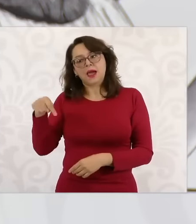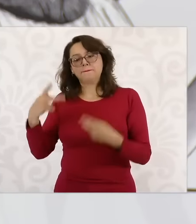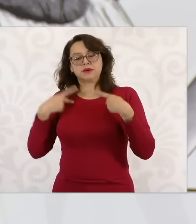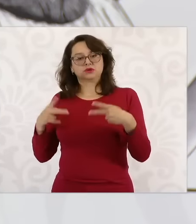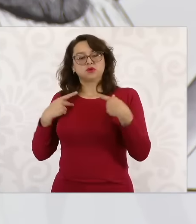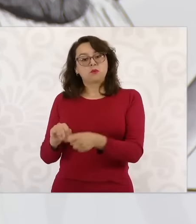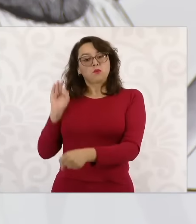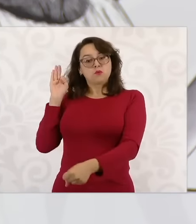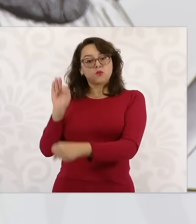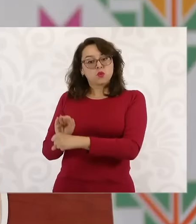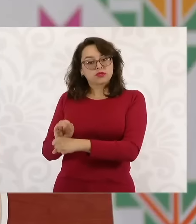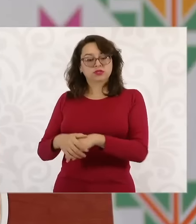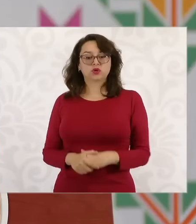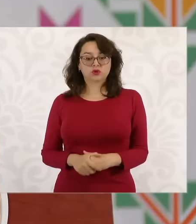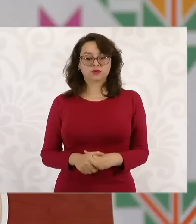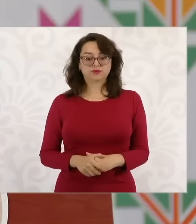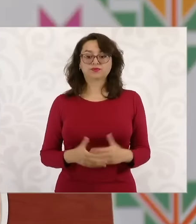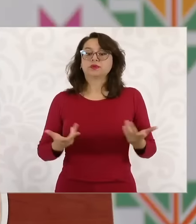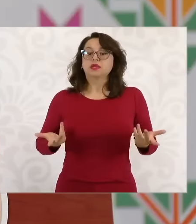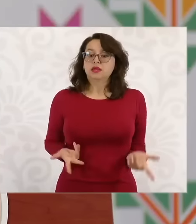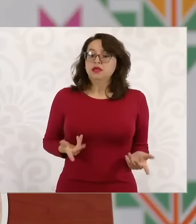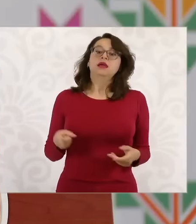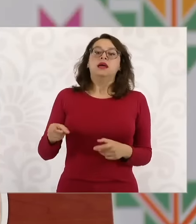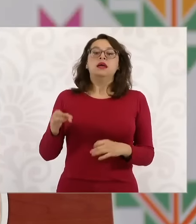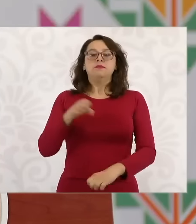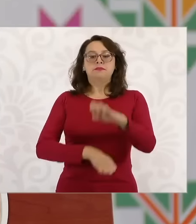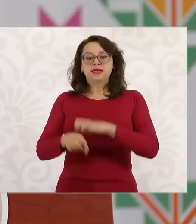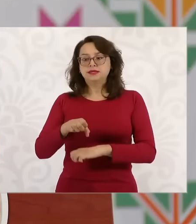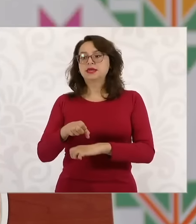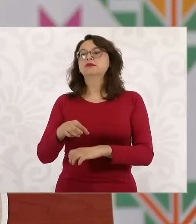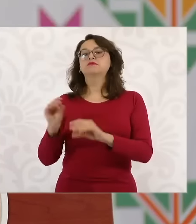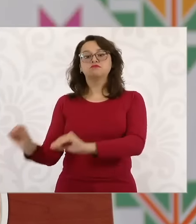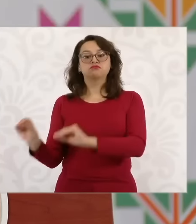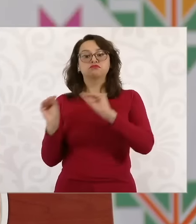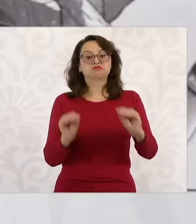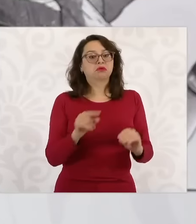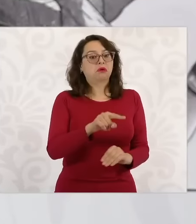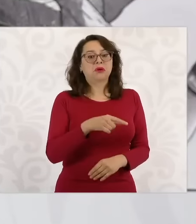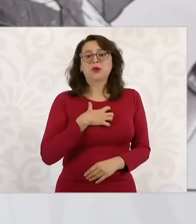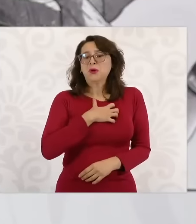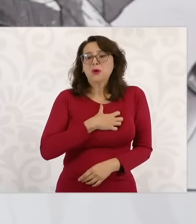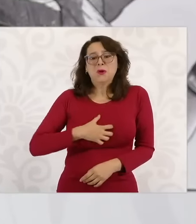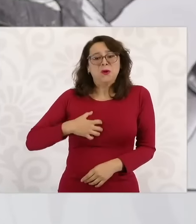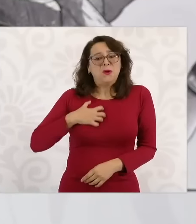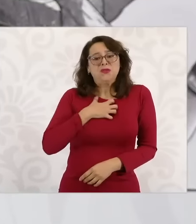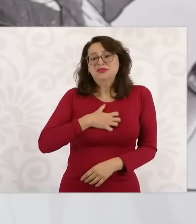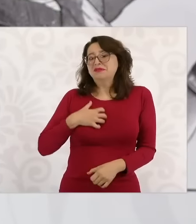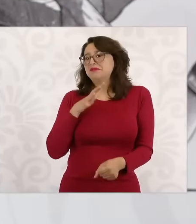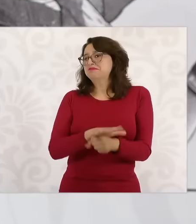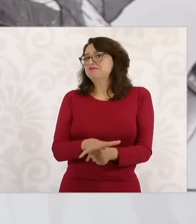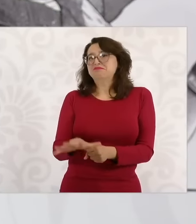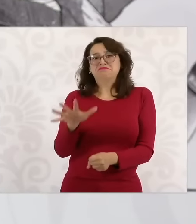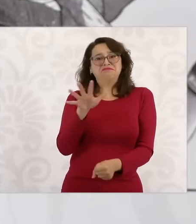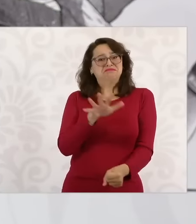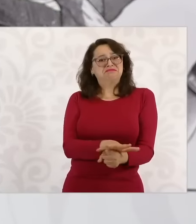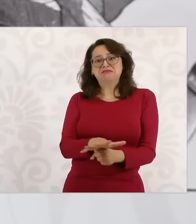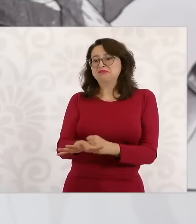Ahora todas las empresas que se fueron a la AIFA están felices de carga dedicada, tienen